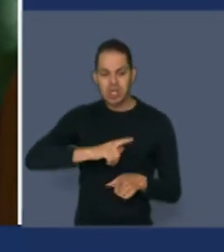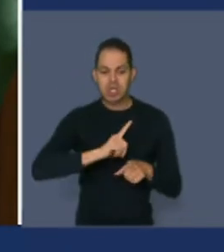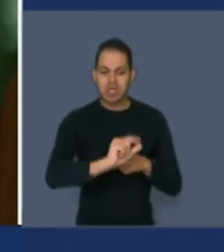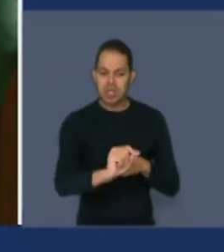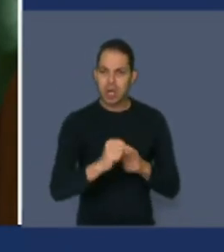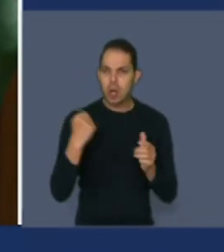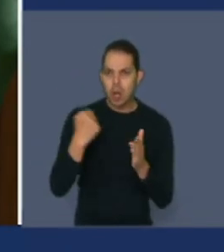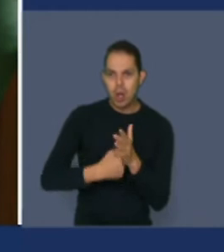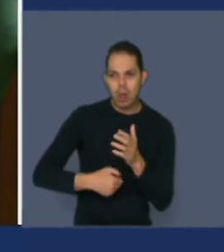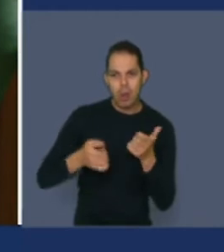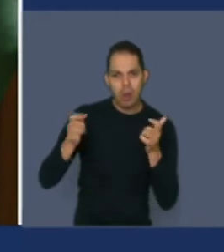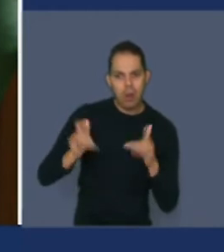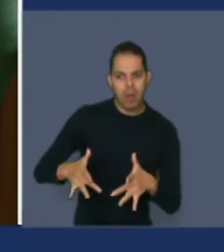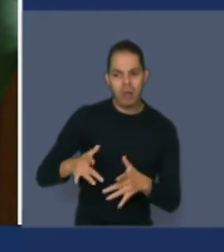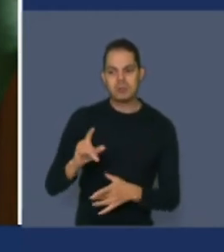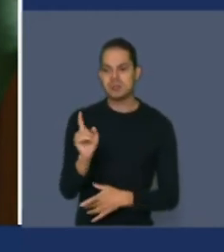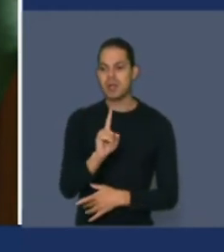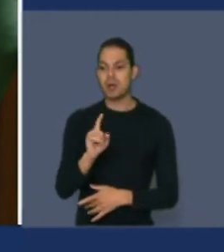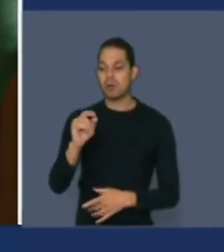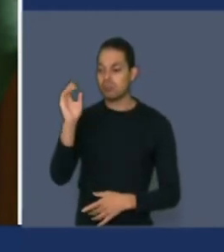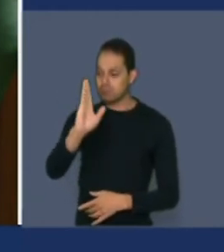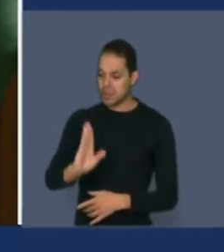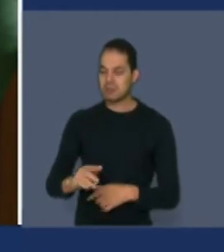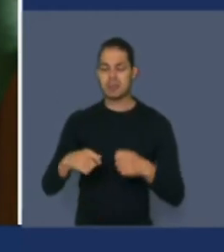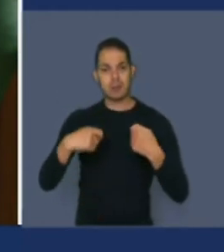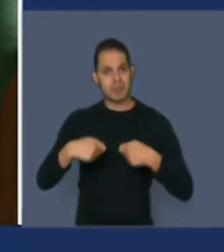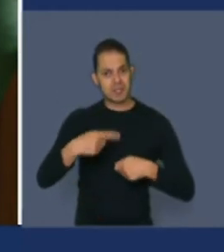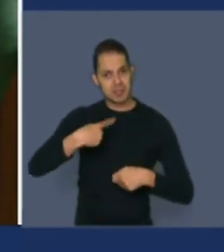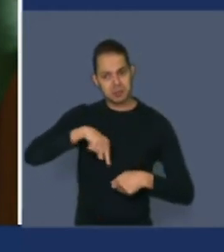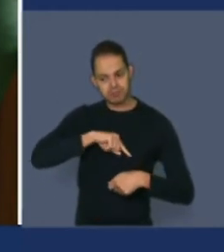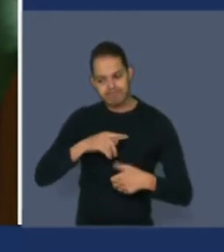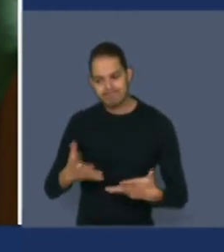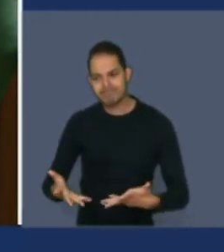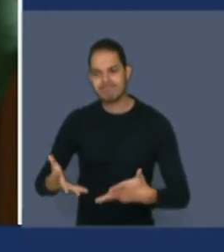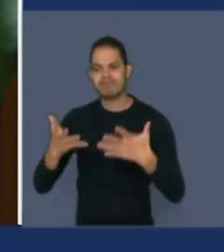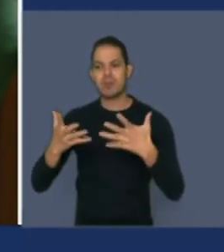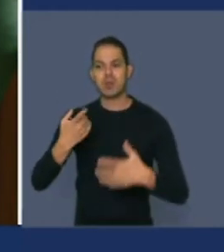NÃO SAIREMOS DA LUTA PORQUE O BRASIL PRECISA DE NÓS E NÓS VAMOS CONTINUAR COM FIRMEZA AO